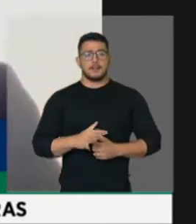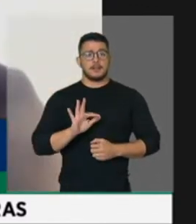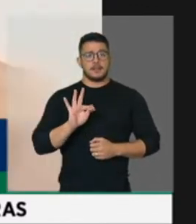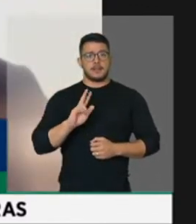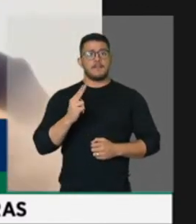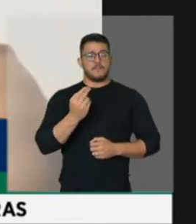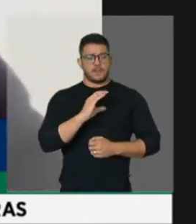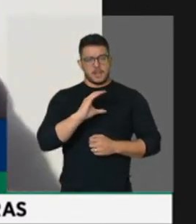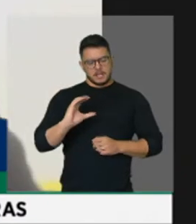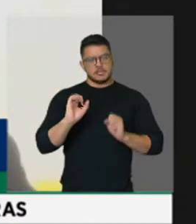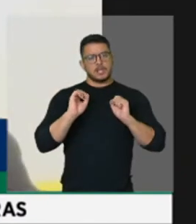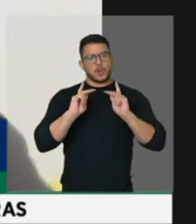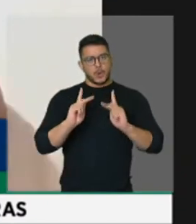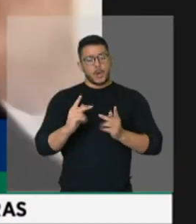A BURGUESIA FEDE, A BURGUESIA